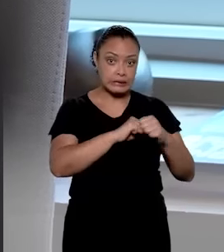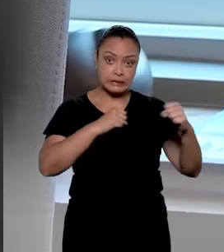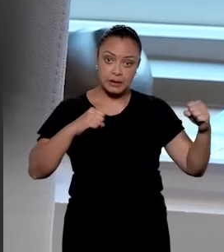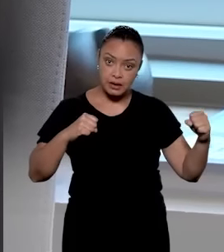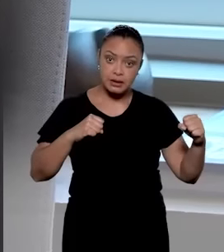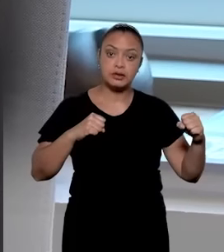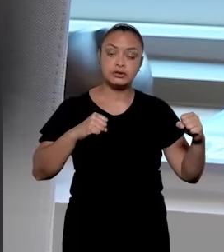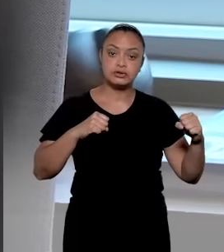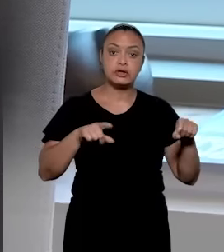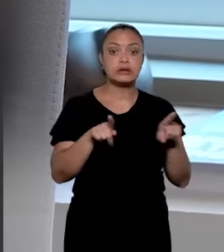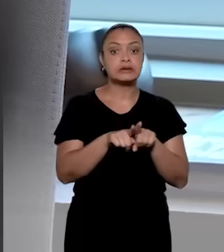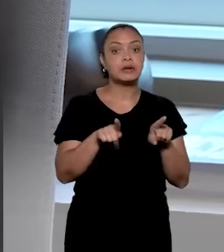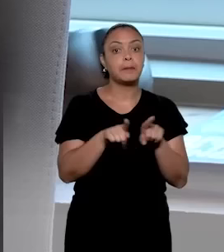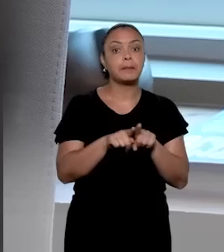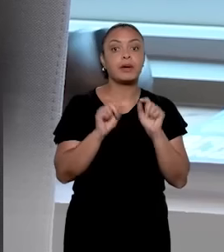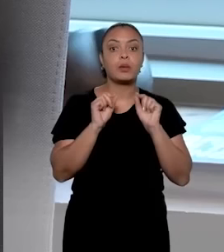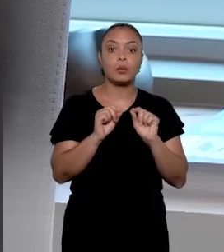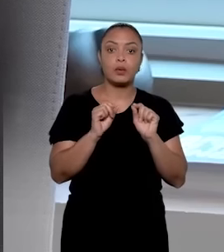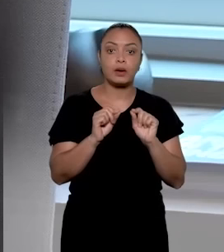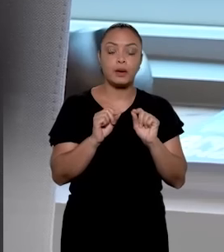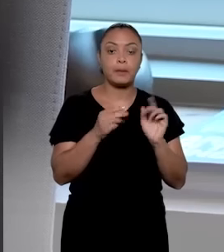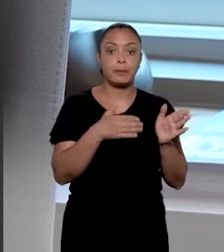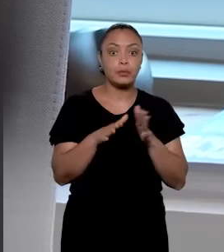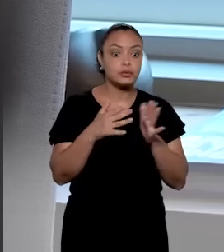e a produtividade muito baixa, então pode aumentar a produção com tecnologia nova.